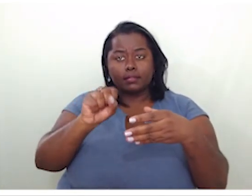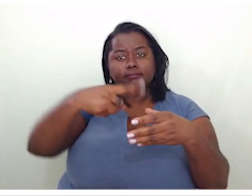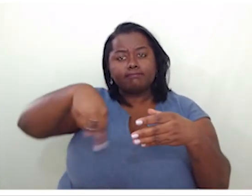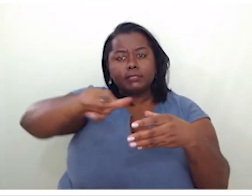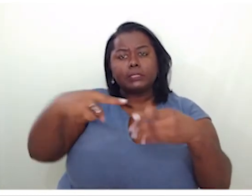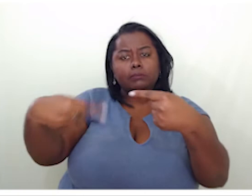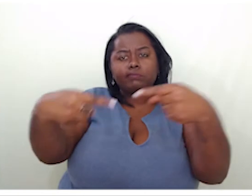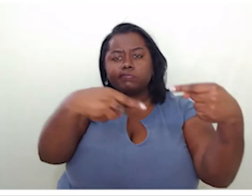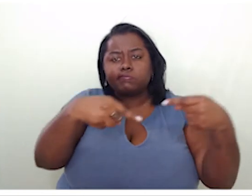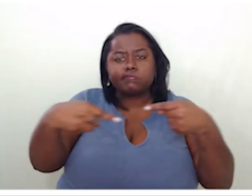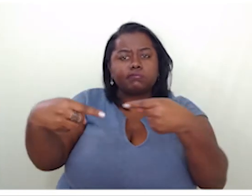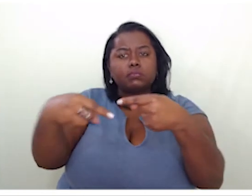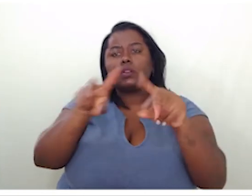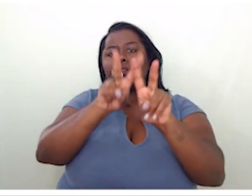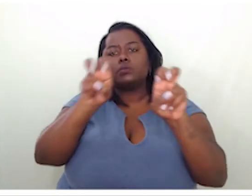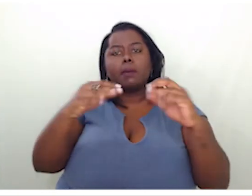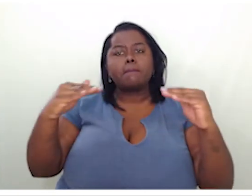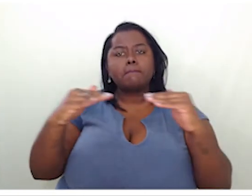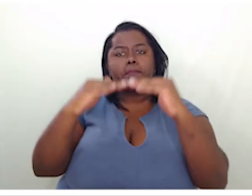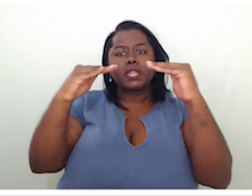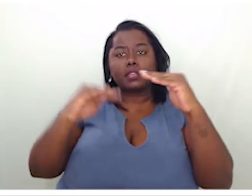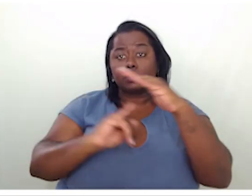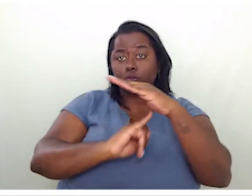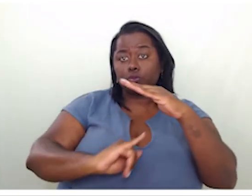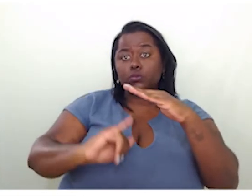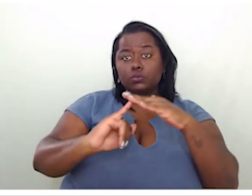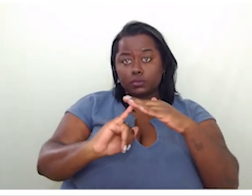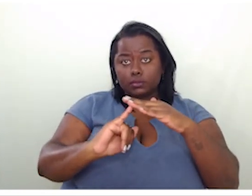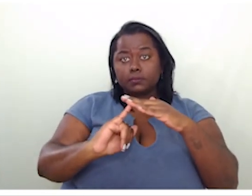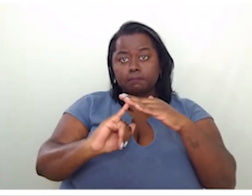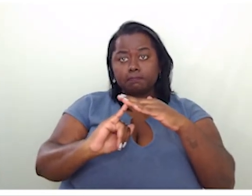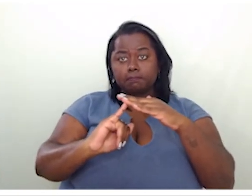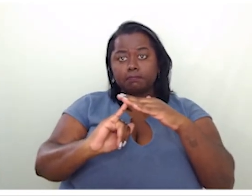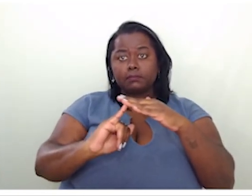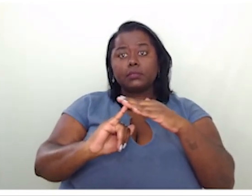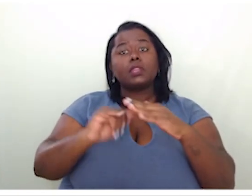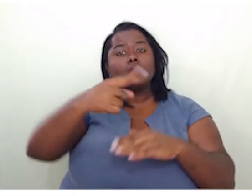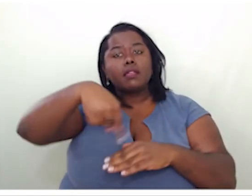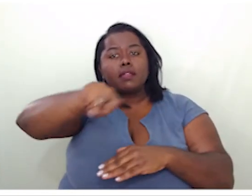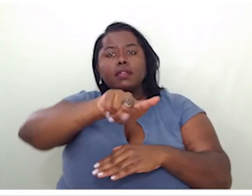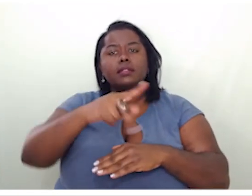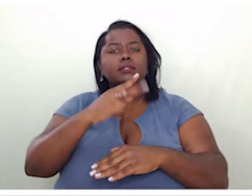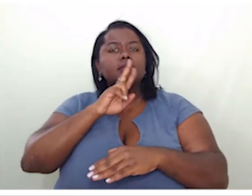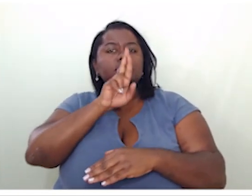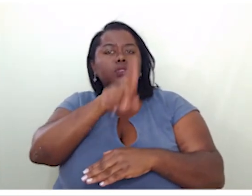Ellos se refirieron a objetivos comunes, transparencia y asumir la responsabilidad